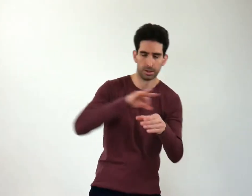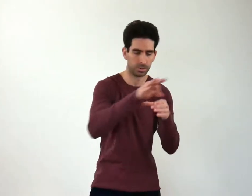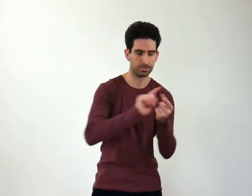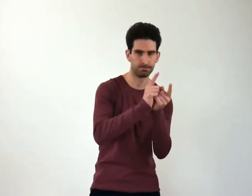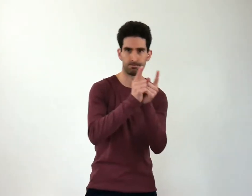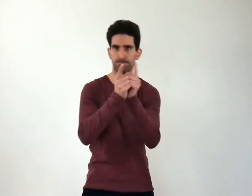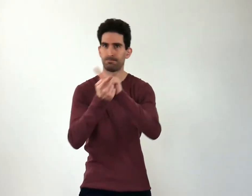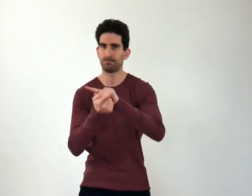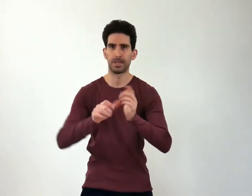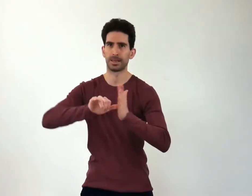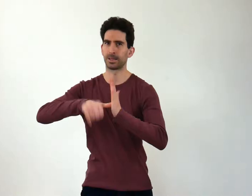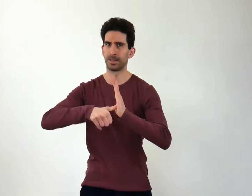La cuisine devient une identité.